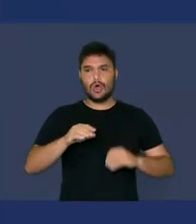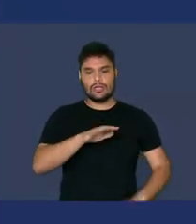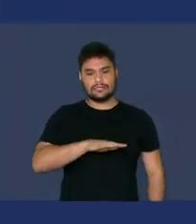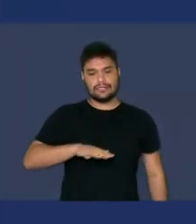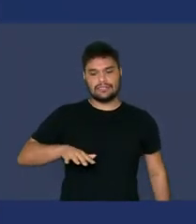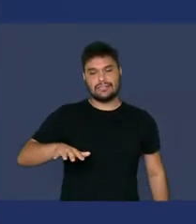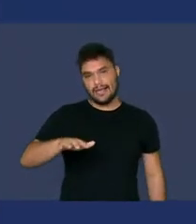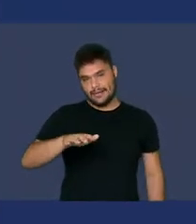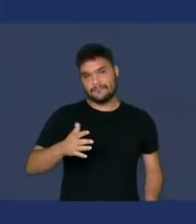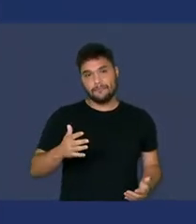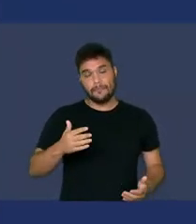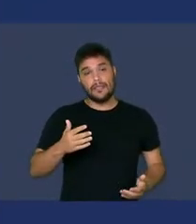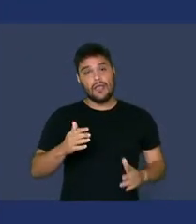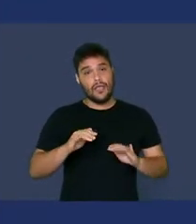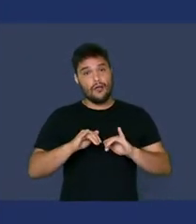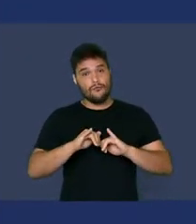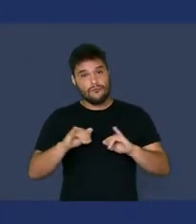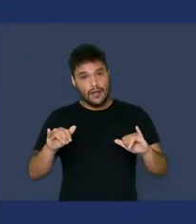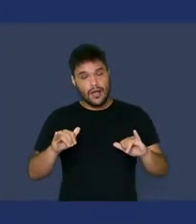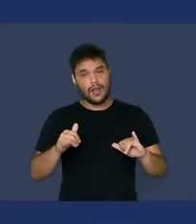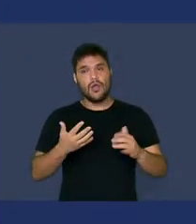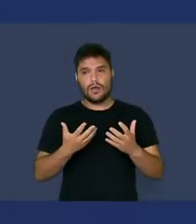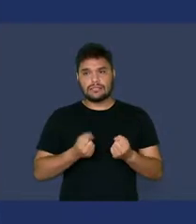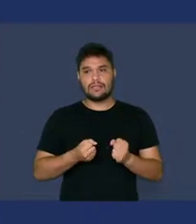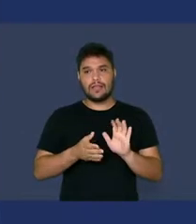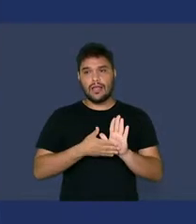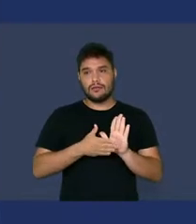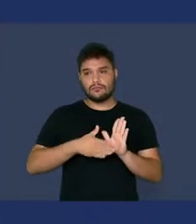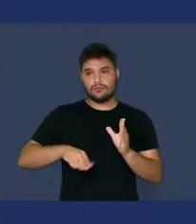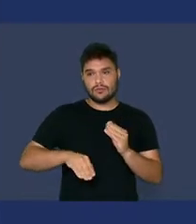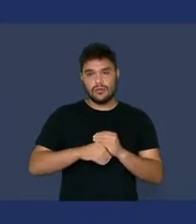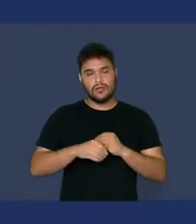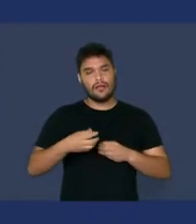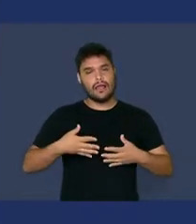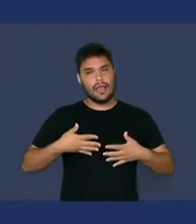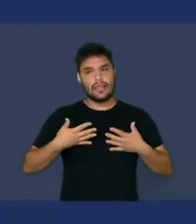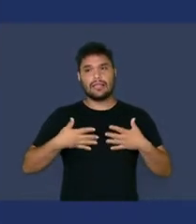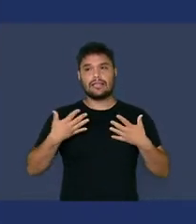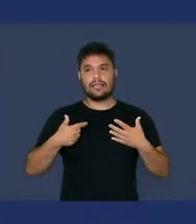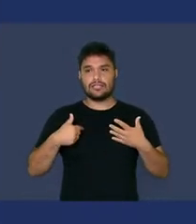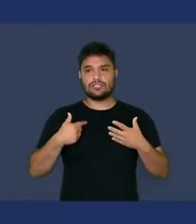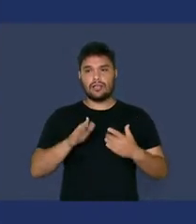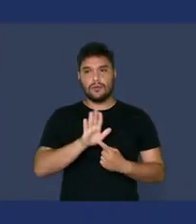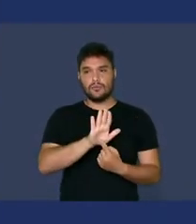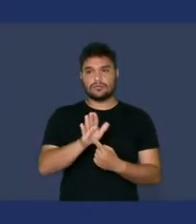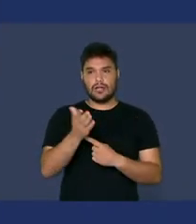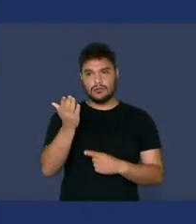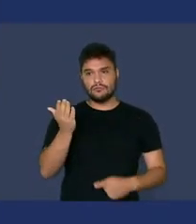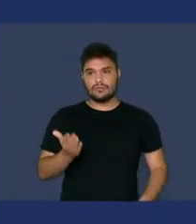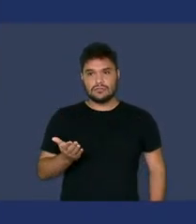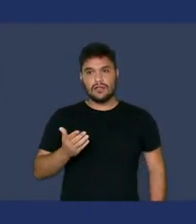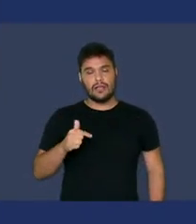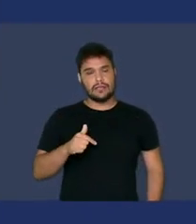CULTURA. EM TODAS AS ÁREAS. PORTANTO EU RELATO, SENHOR PRESIDENTE, APUREI ESSAS EMENDAS DIZENDO DA MINHA ALEGRIA DE TER PARTILHADO COM